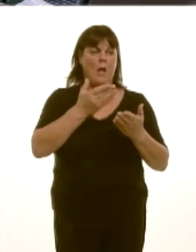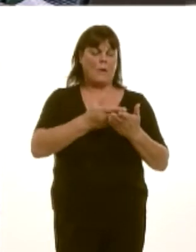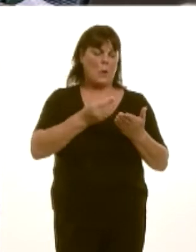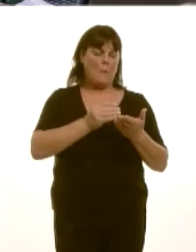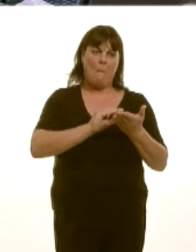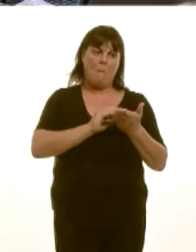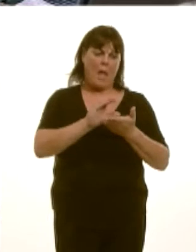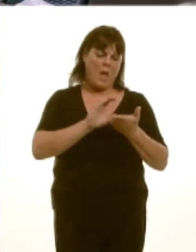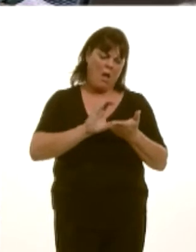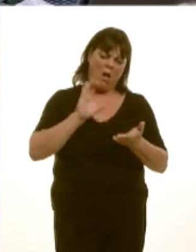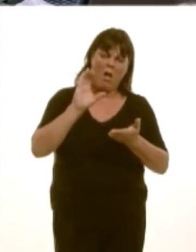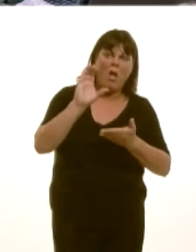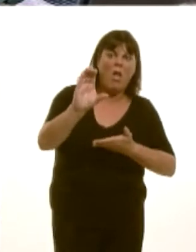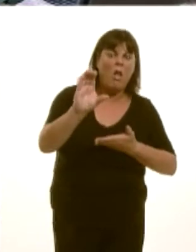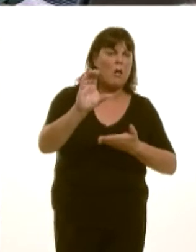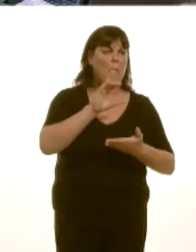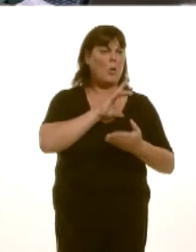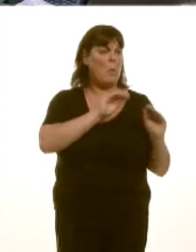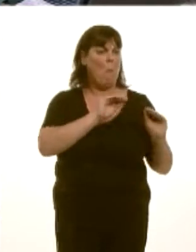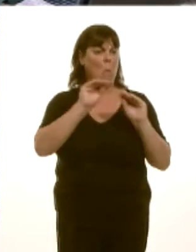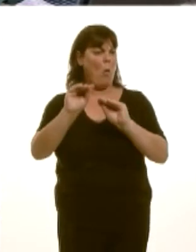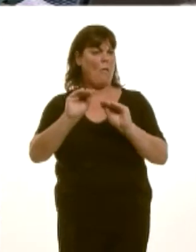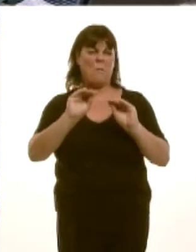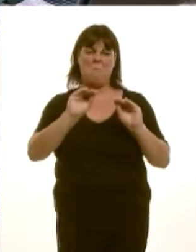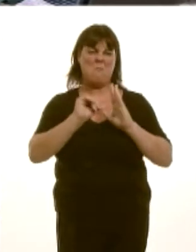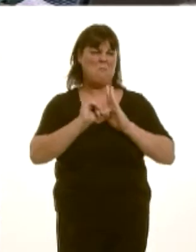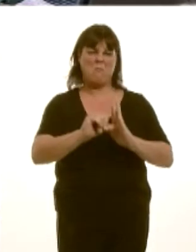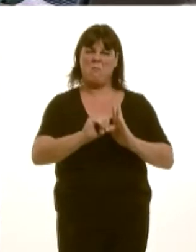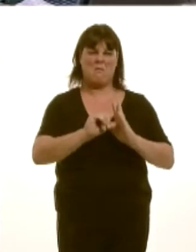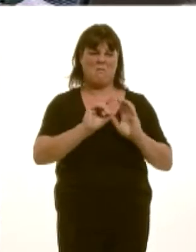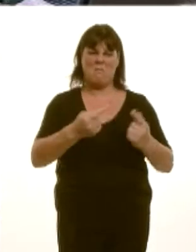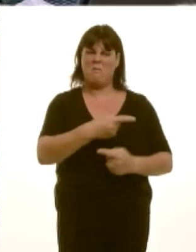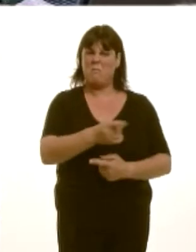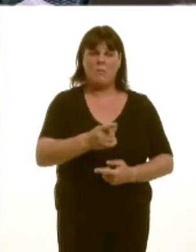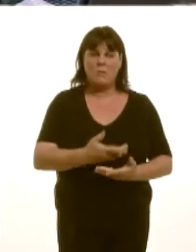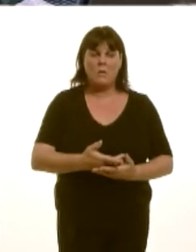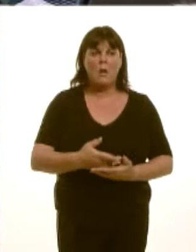Mae rhyw fath o feddwl yn Llundain bod hynny’n rhywbeth rhwydd i’w wneud, ond nid yw.